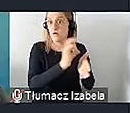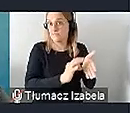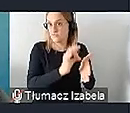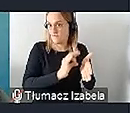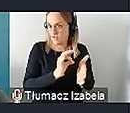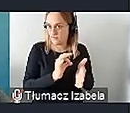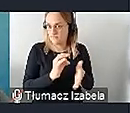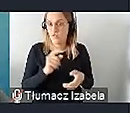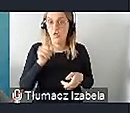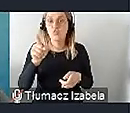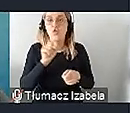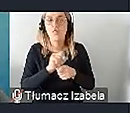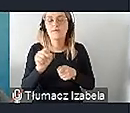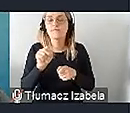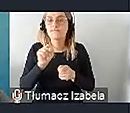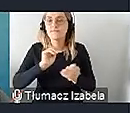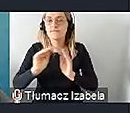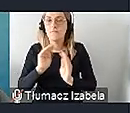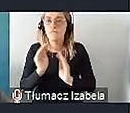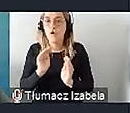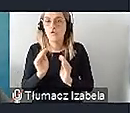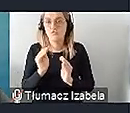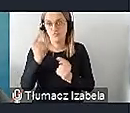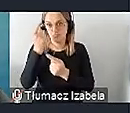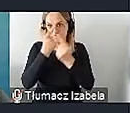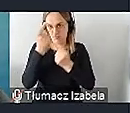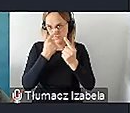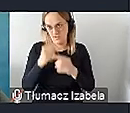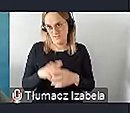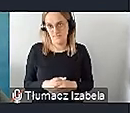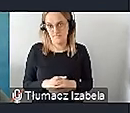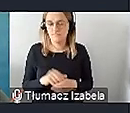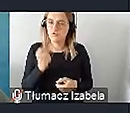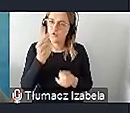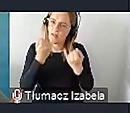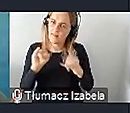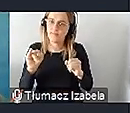Przede wszystkim jest to pewien sposób myślenia. Troszkę inny niż linearne myślenie,